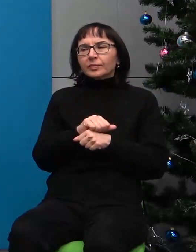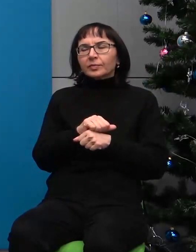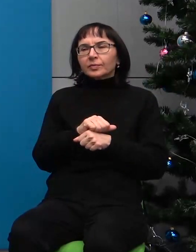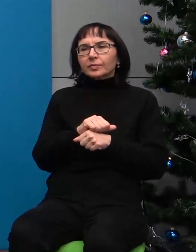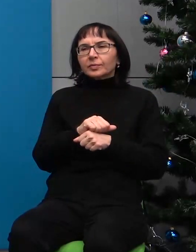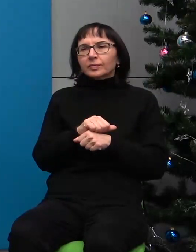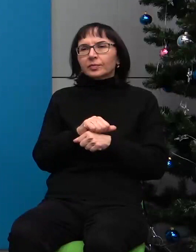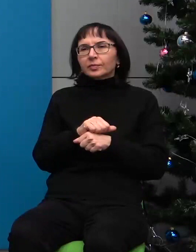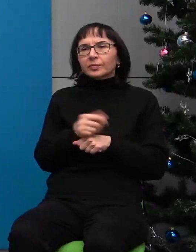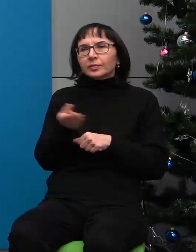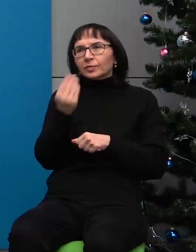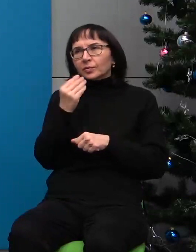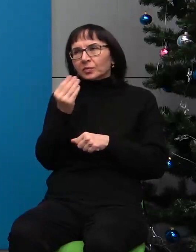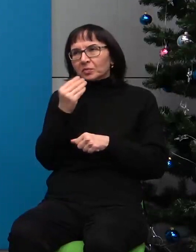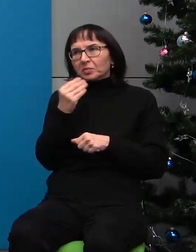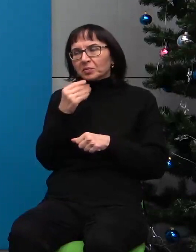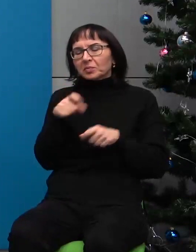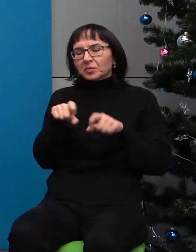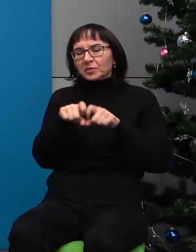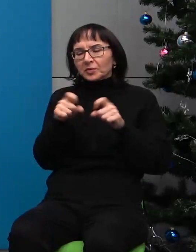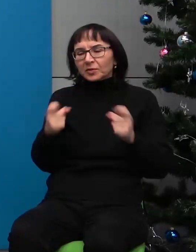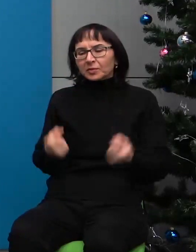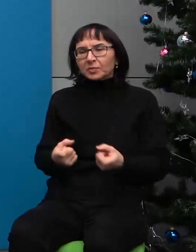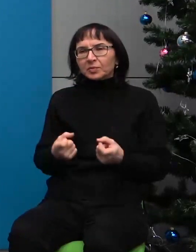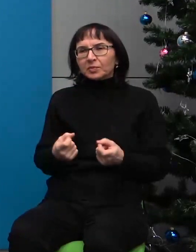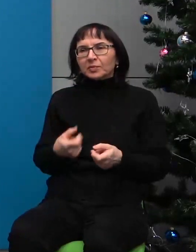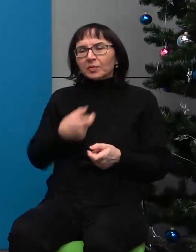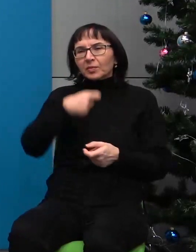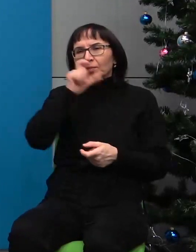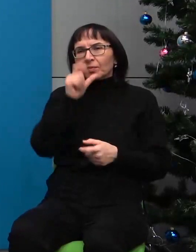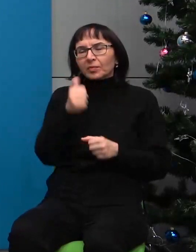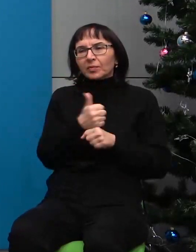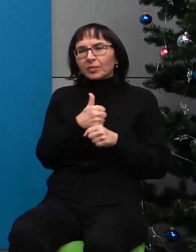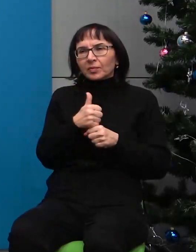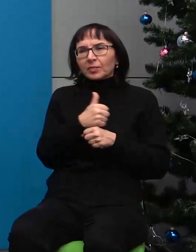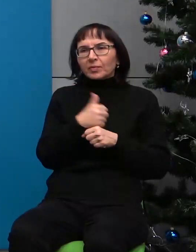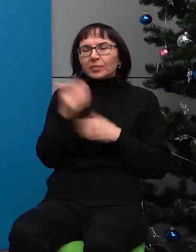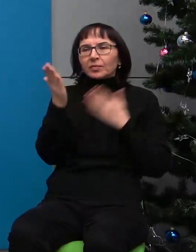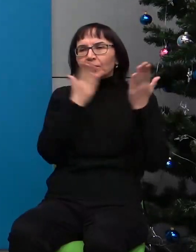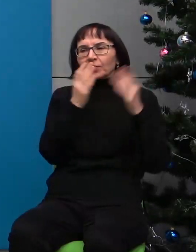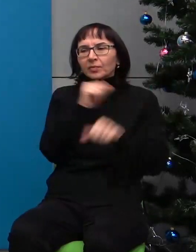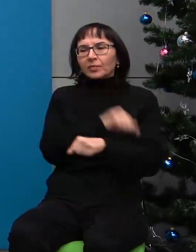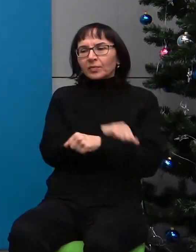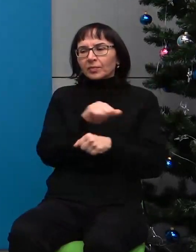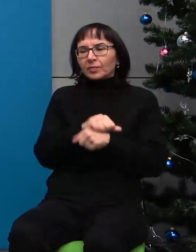Je sobie chustą i pije ją na kawę. Czyta gazetę i nagle otwiera gazetę